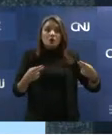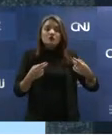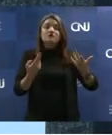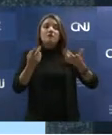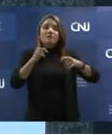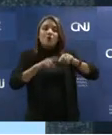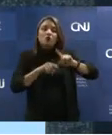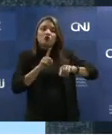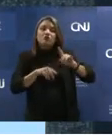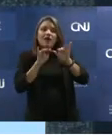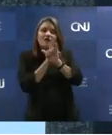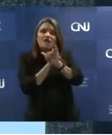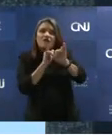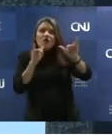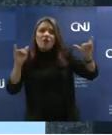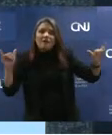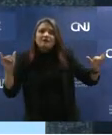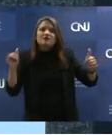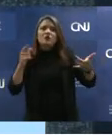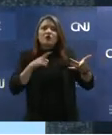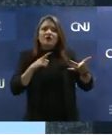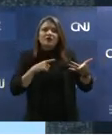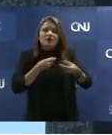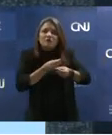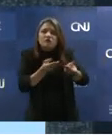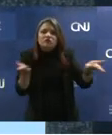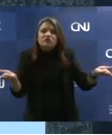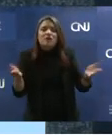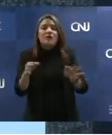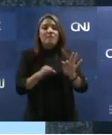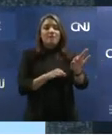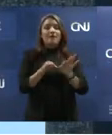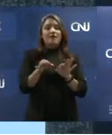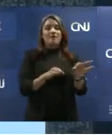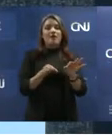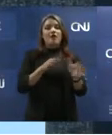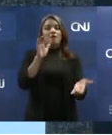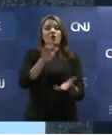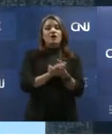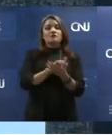para melhor preparação para o casamento civil, que deve ser realizado no momento